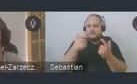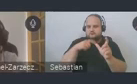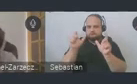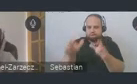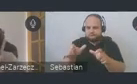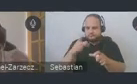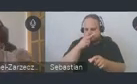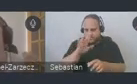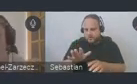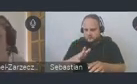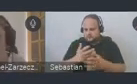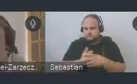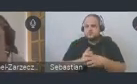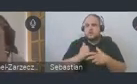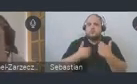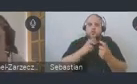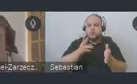Albo ktoś, kto siedzi obok, może pomóc.